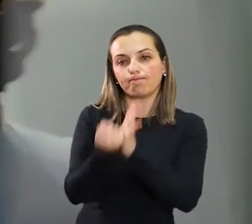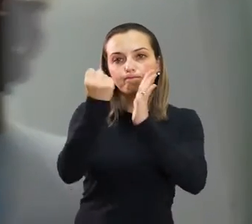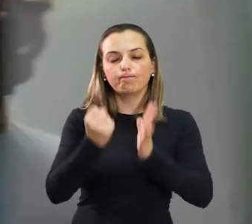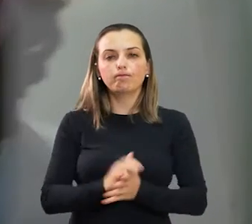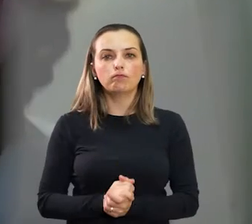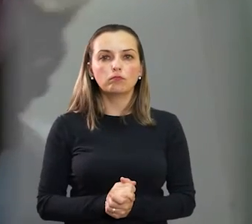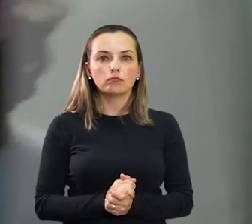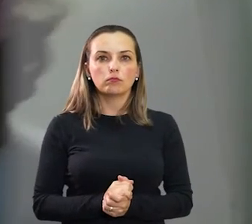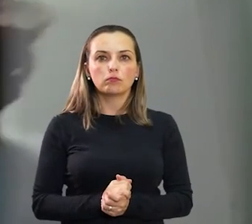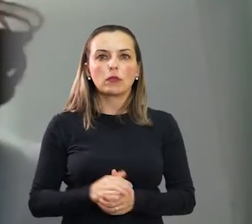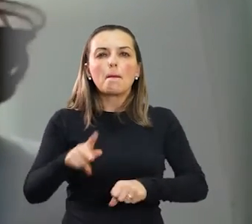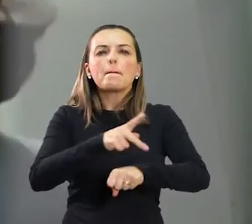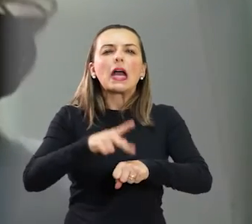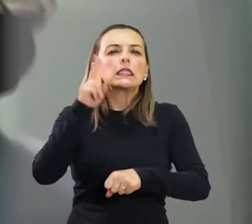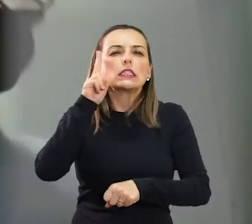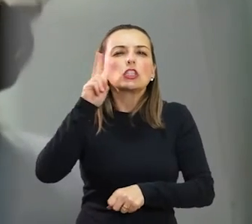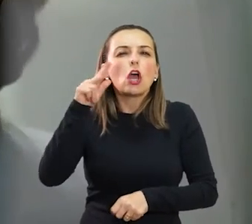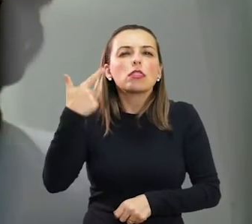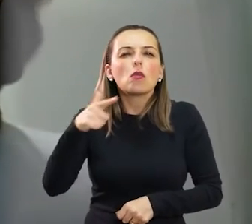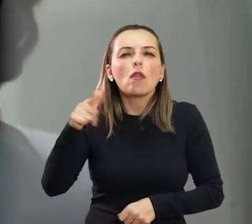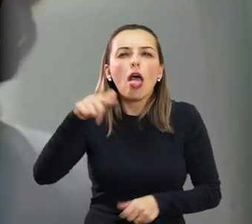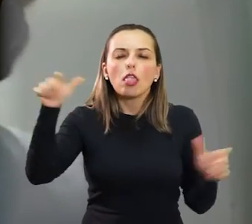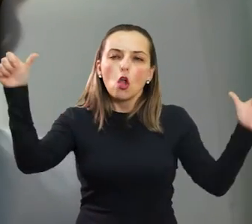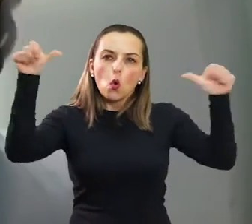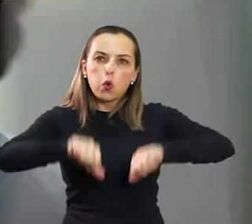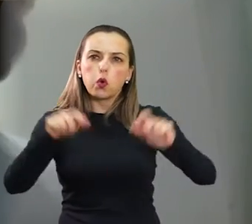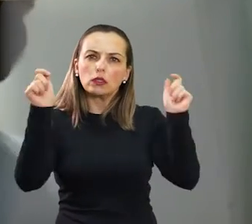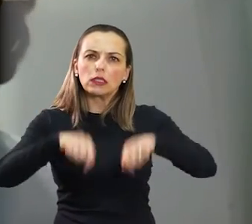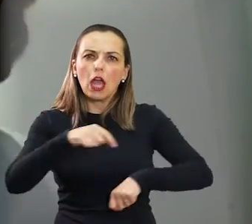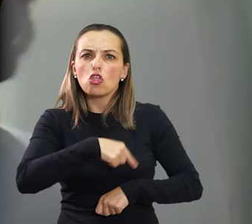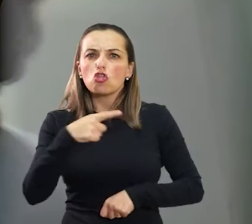sobre a ditadura. Um país sem memória ele está fadado ao